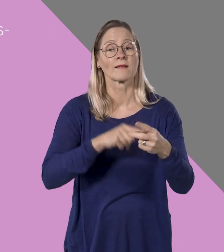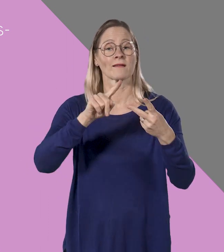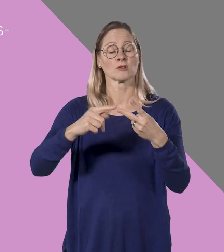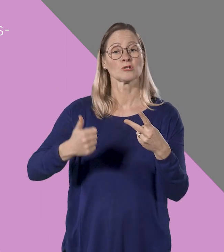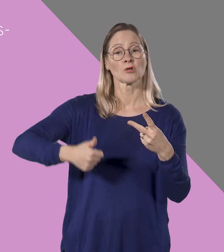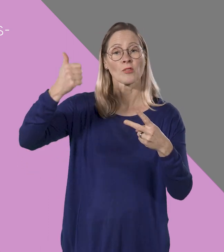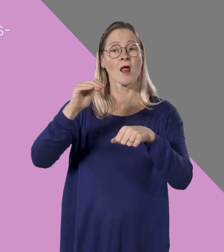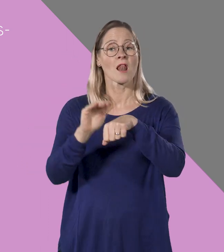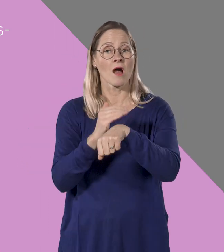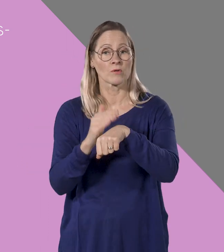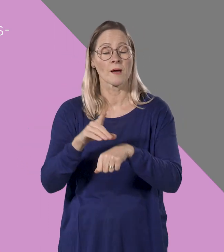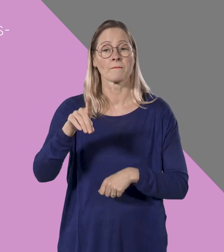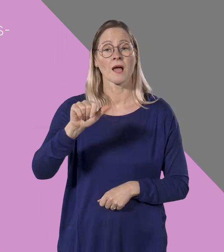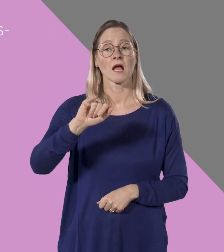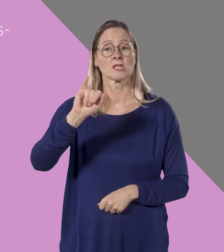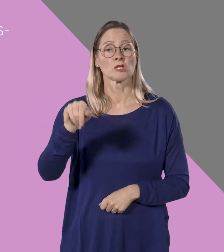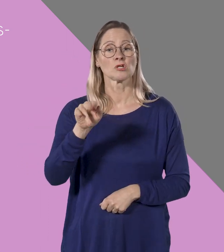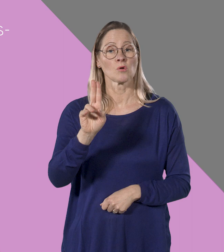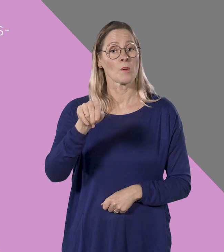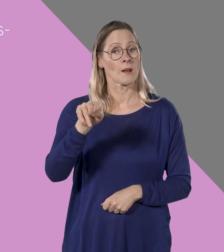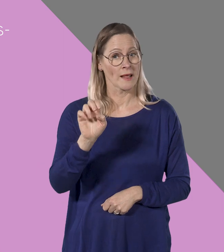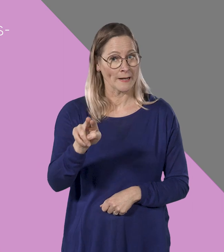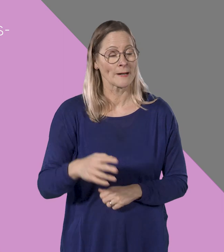ja johtaja Laura Pajunen.